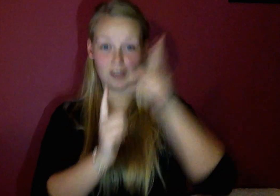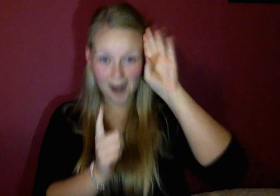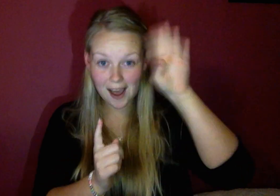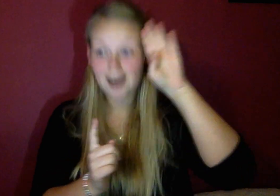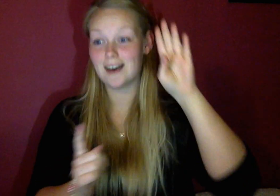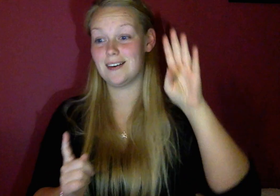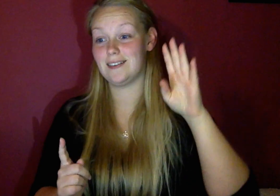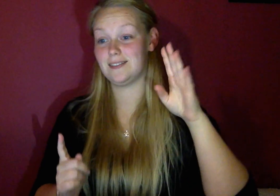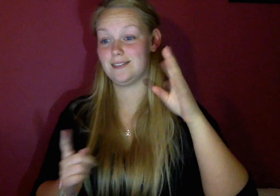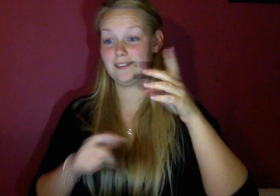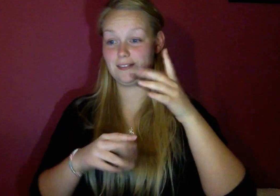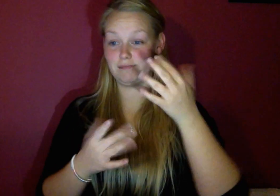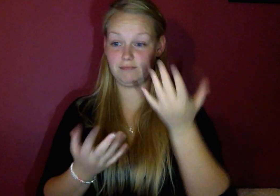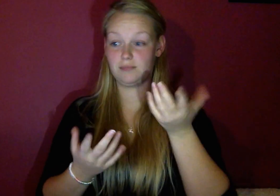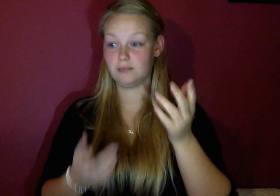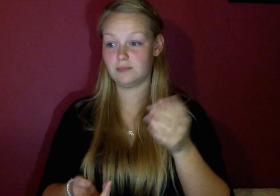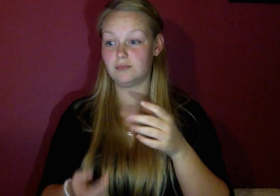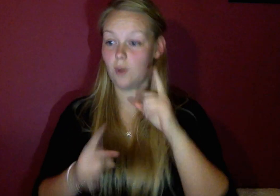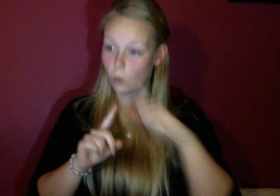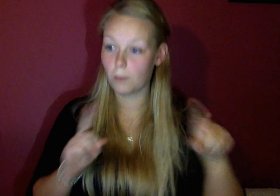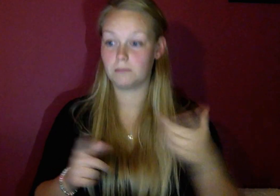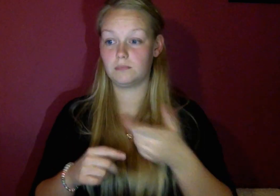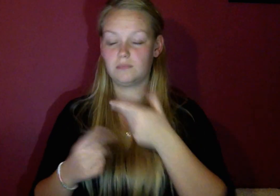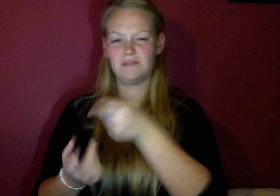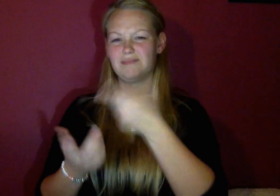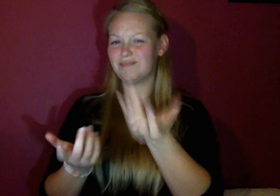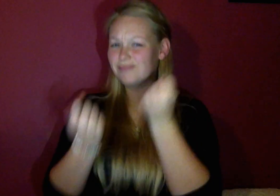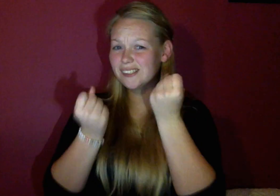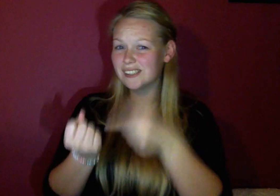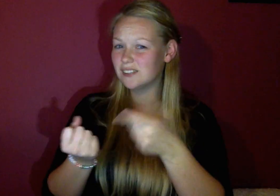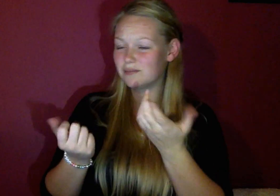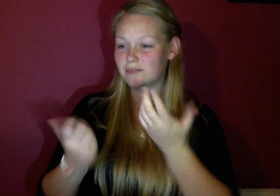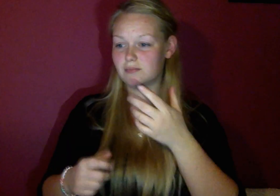de möter läkare och audionomer... Det är viktigt.